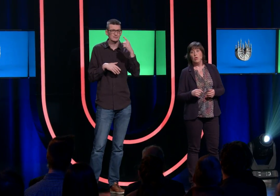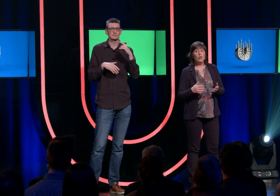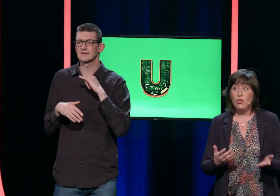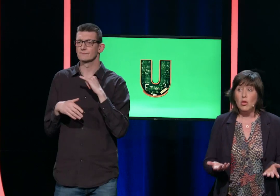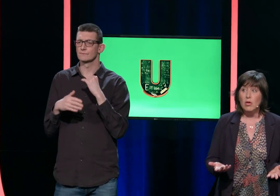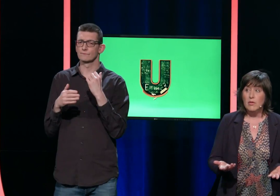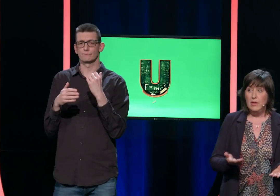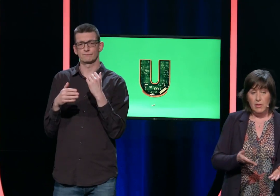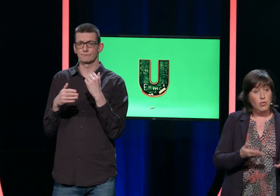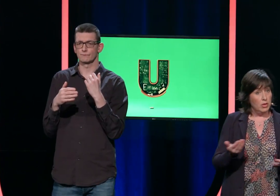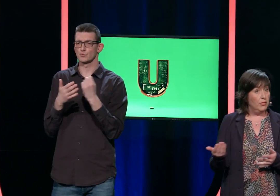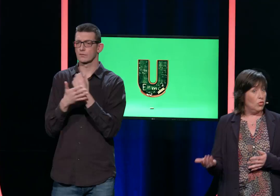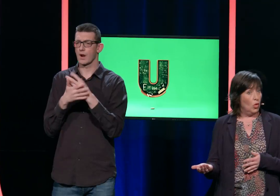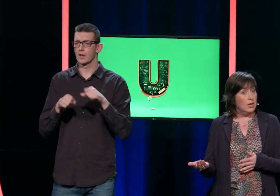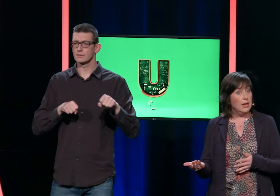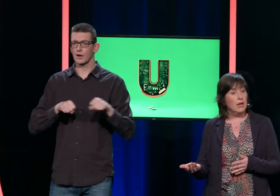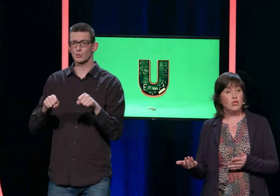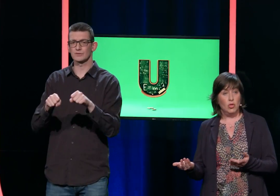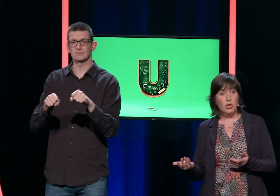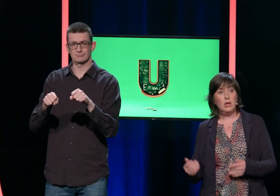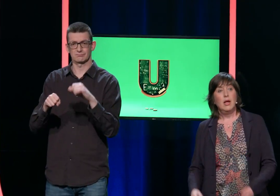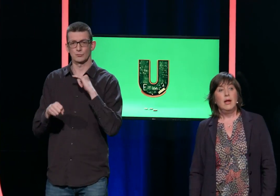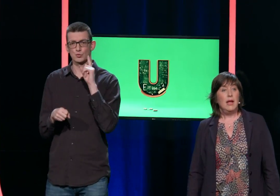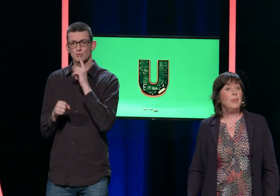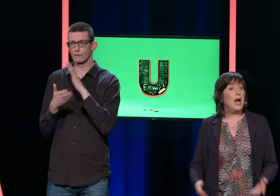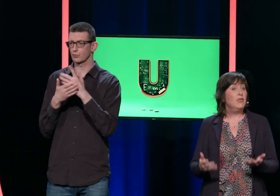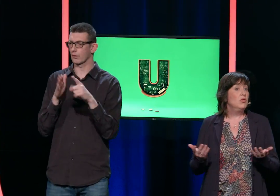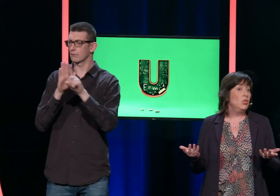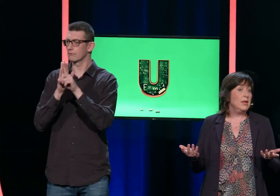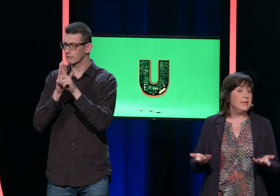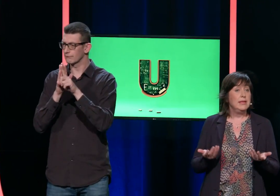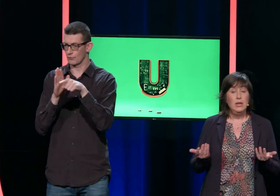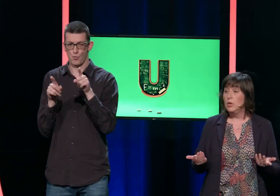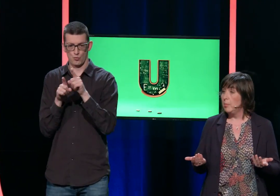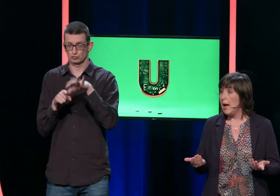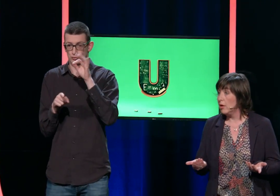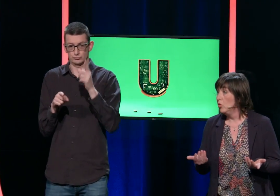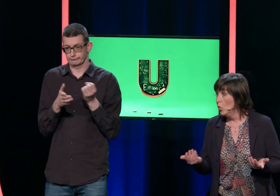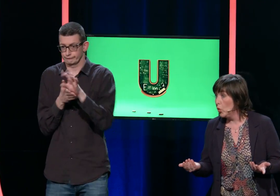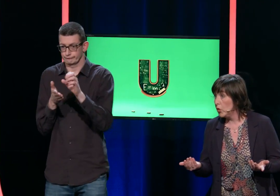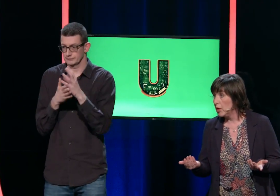De tolken die voor die vertolking zorgen, hebben af en toe een nieuw gebaar nodig.